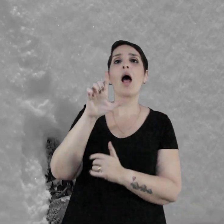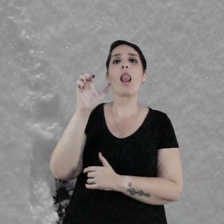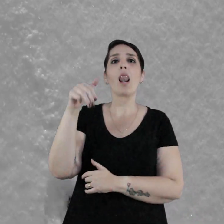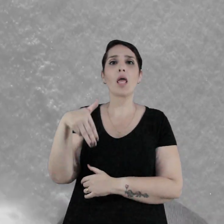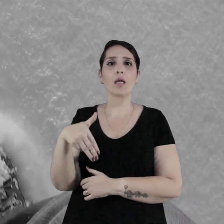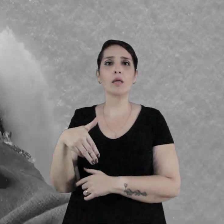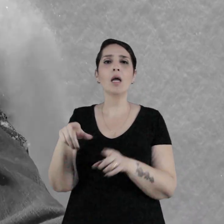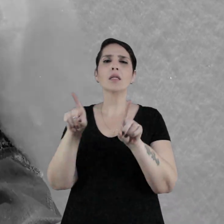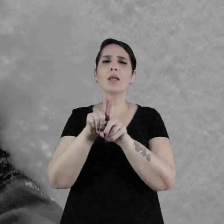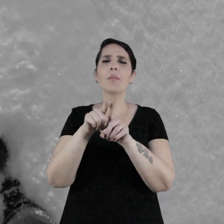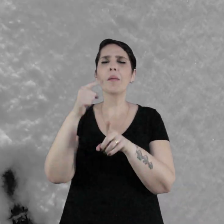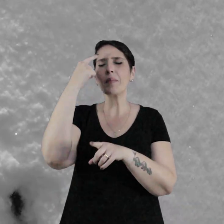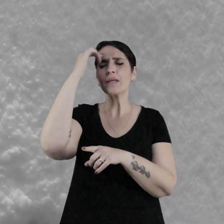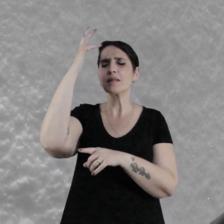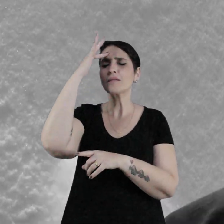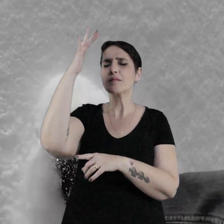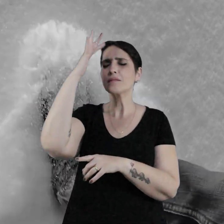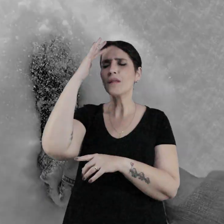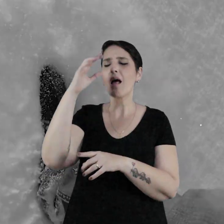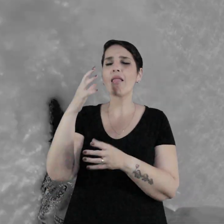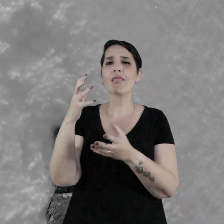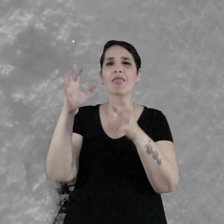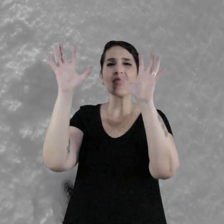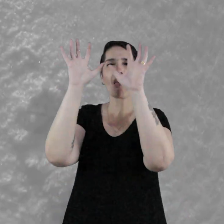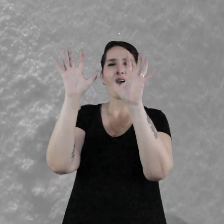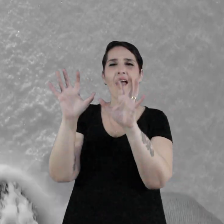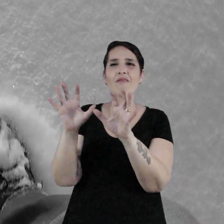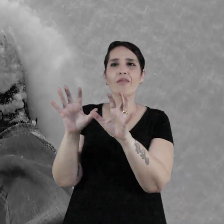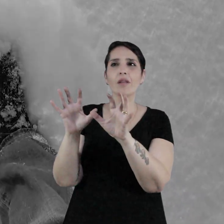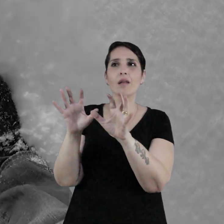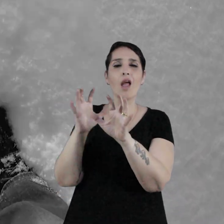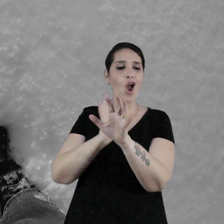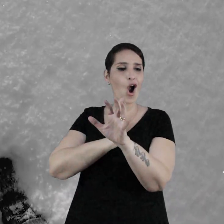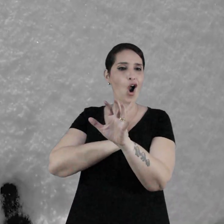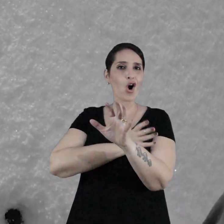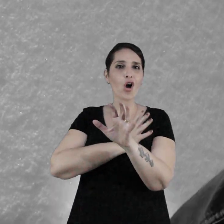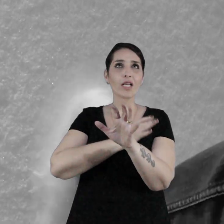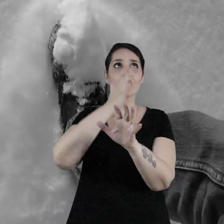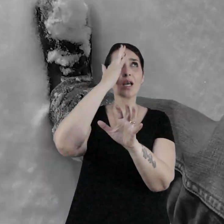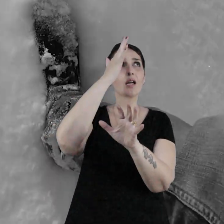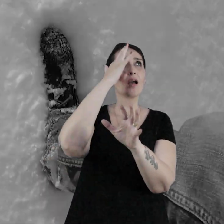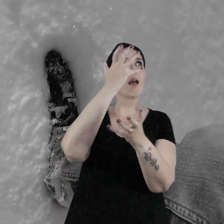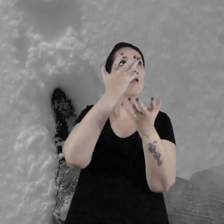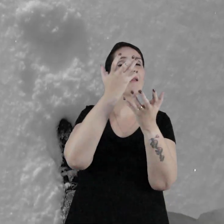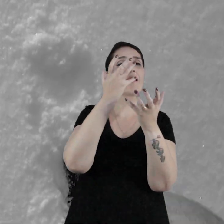É como semente sonhando sob a neve. Seu coração sonha com a primavera.